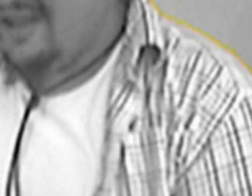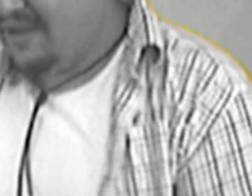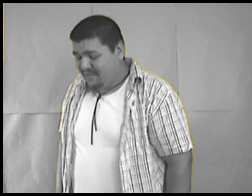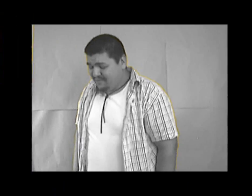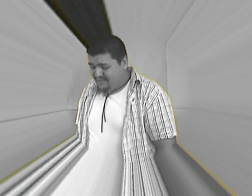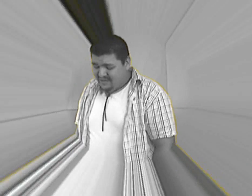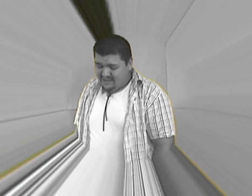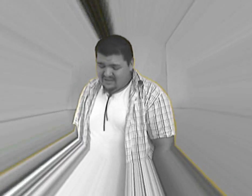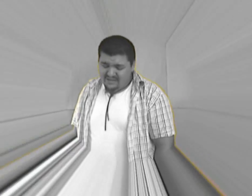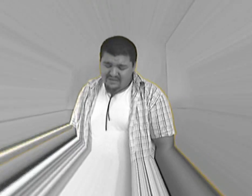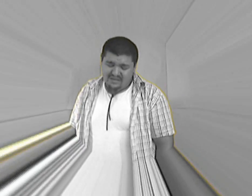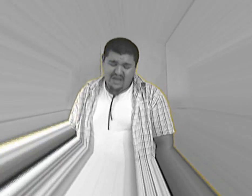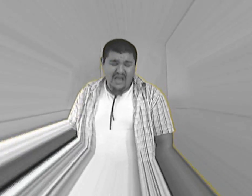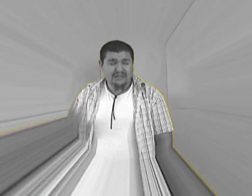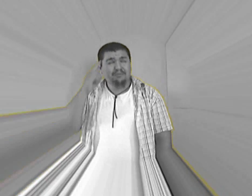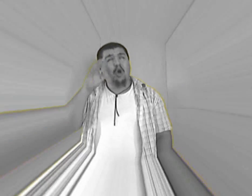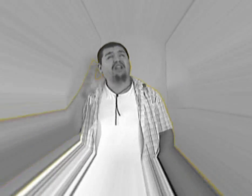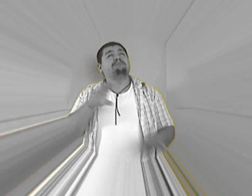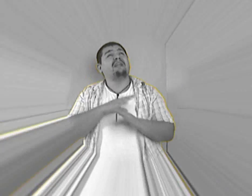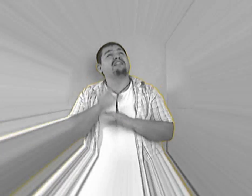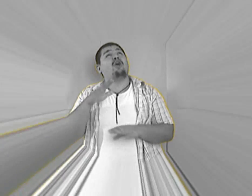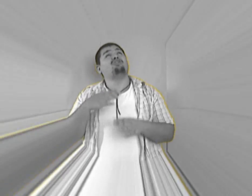според смърта съм още жив death as I am still alive